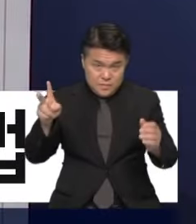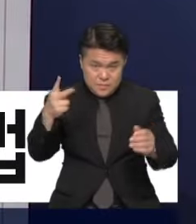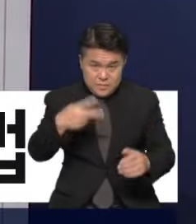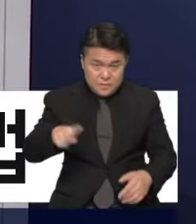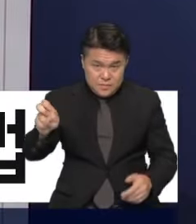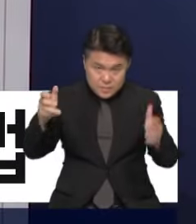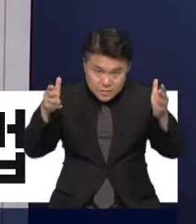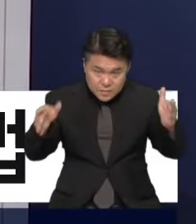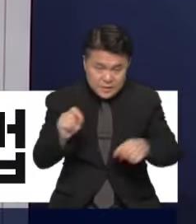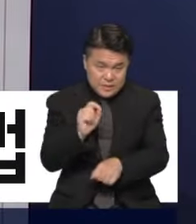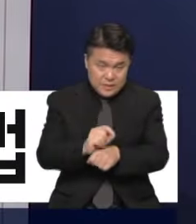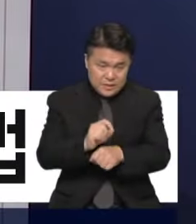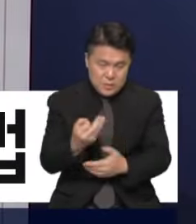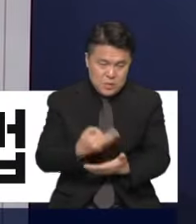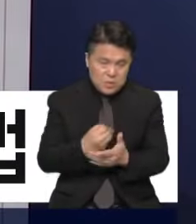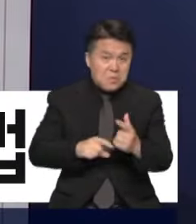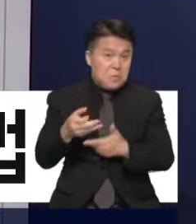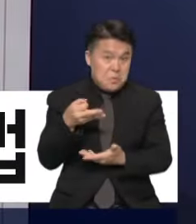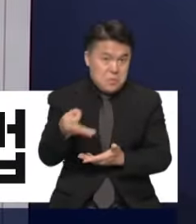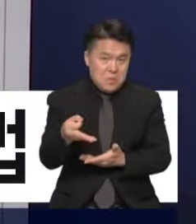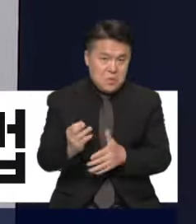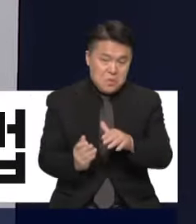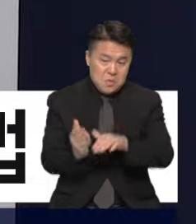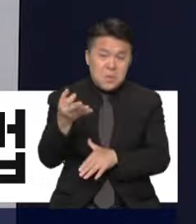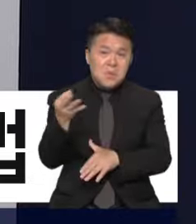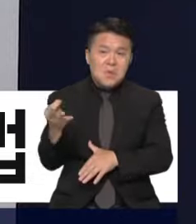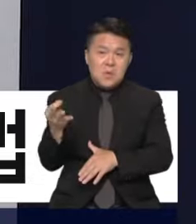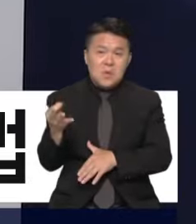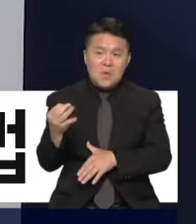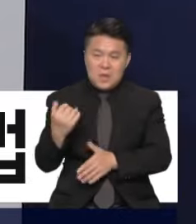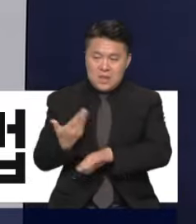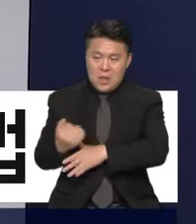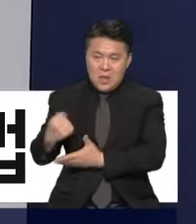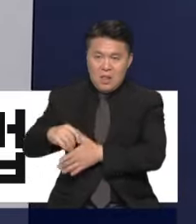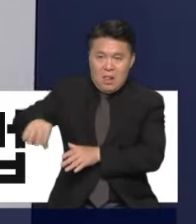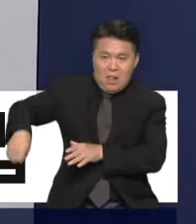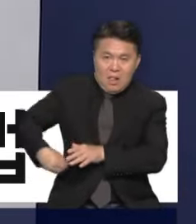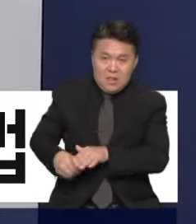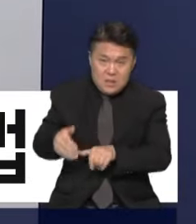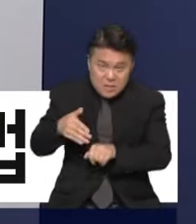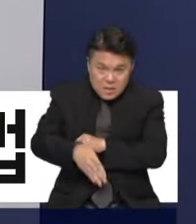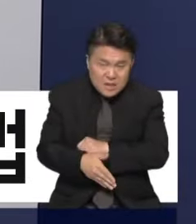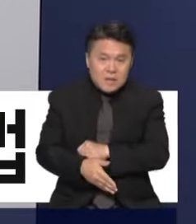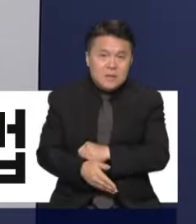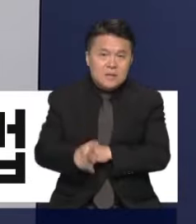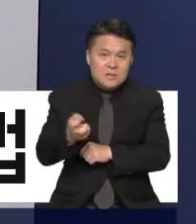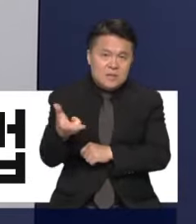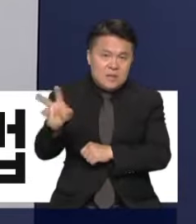직원들에게 인건비를 많이 지급하고 초과 금액을 별도 계좌로 돌려받는 수법으로 약 27억 원을 빼돌렸습니다.